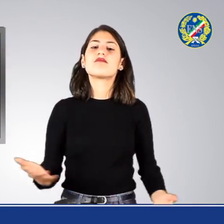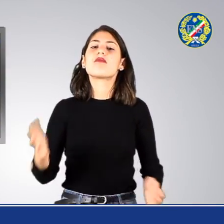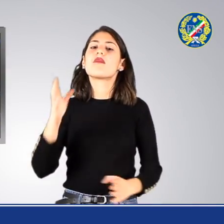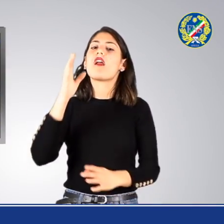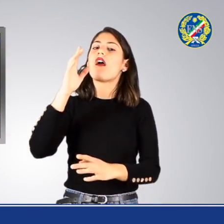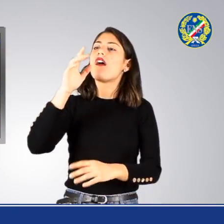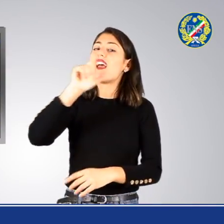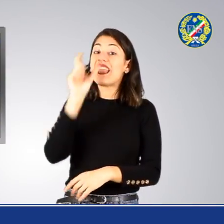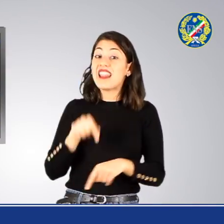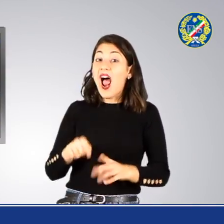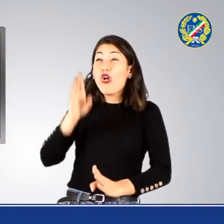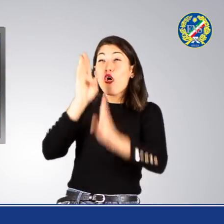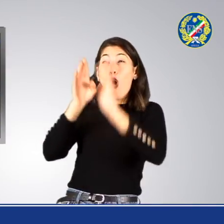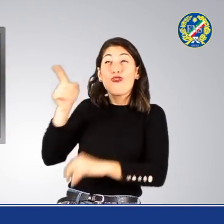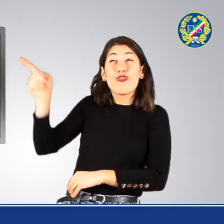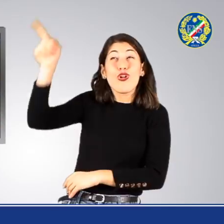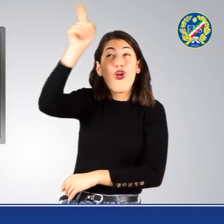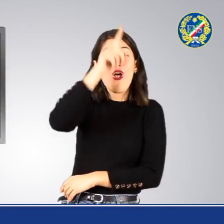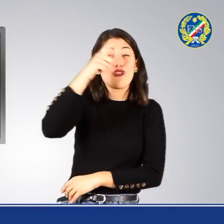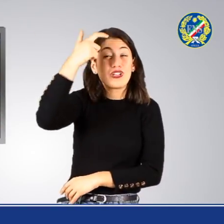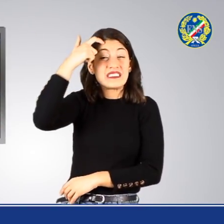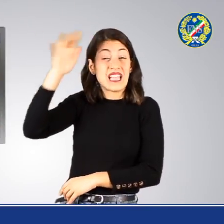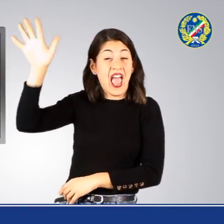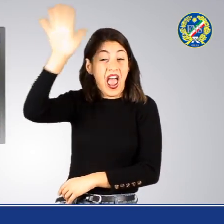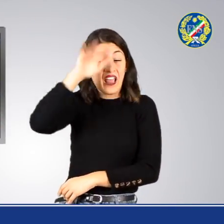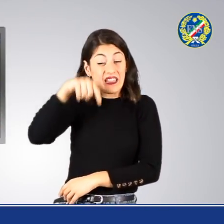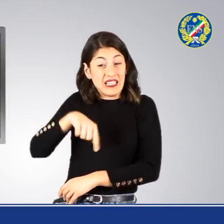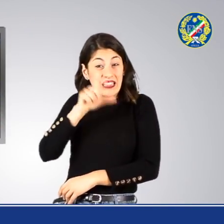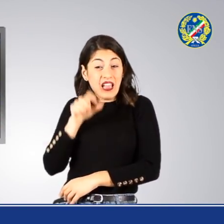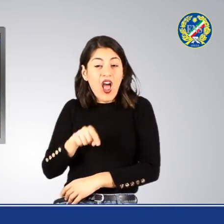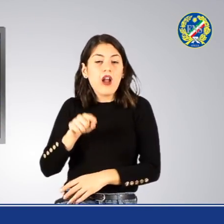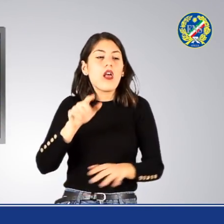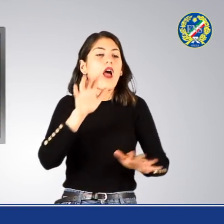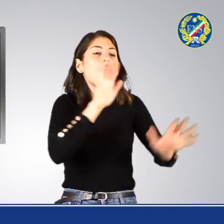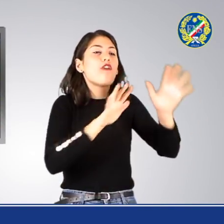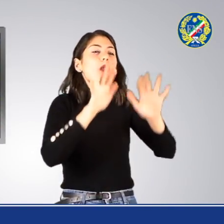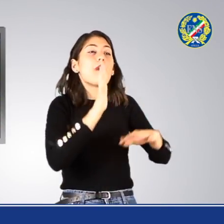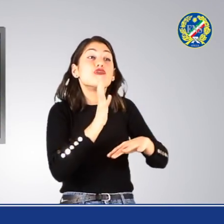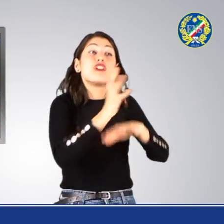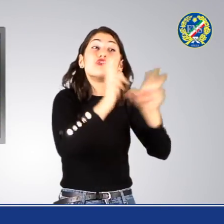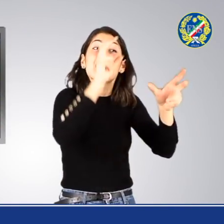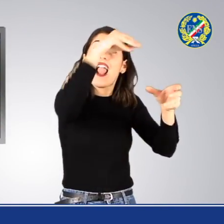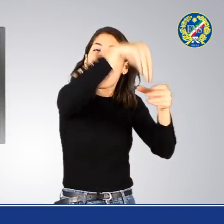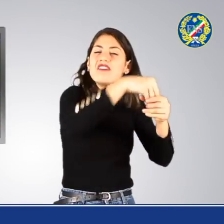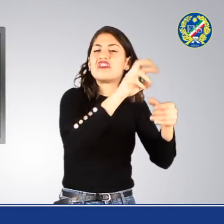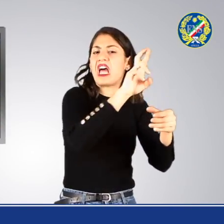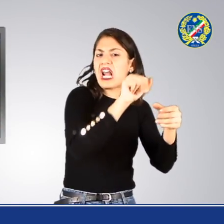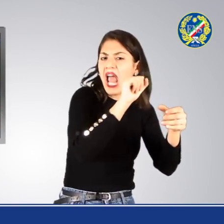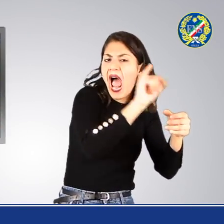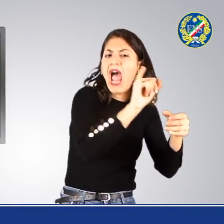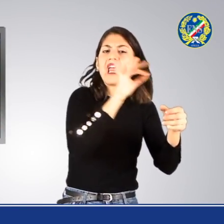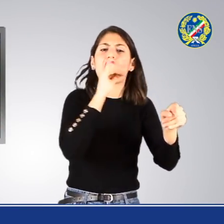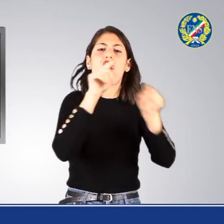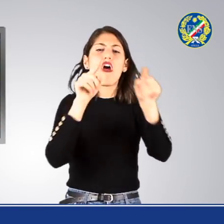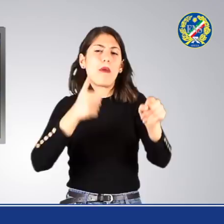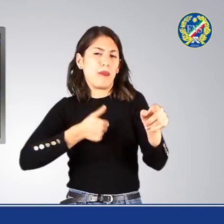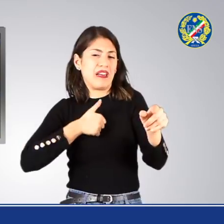Rispetto ad altri paesi l’Italia è ancora arretrata in materia di accesso all’informazione e ai contenuti TV,